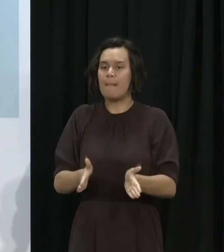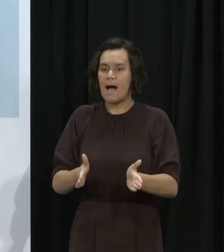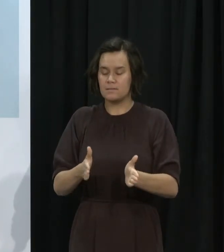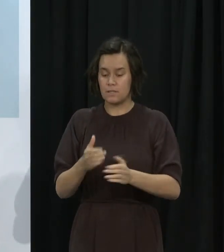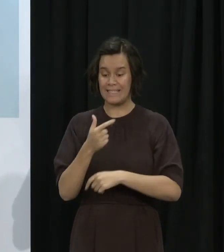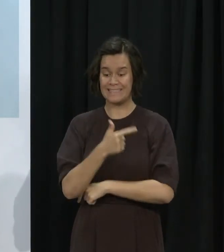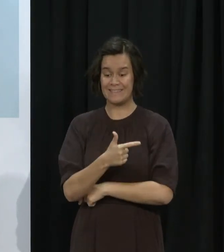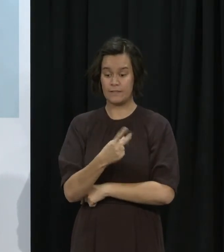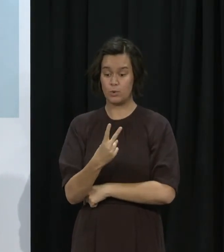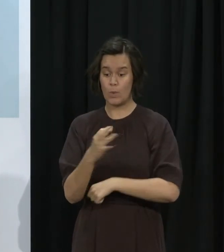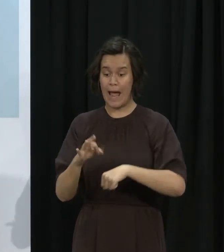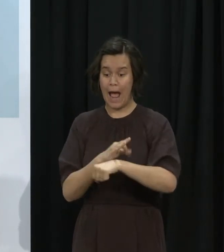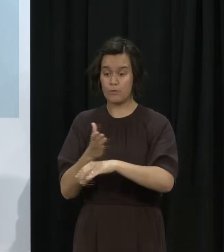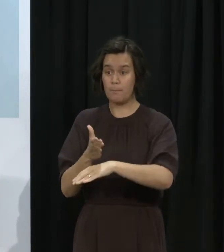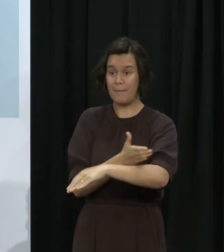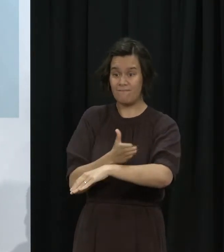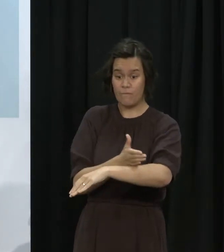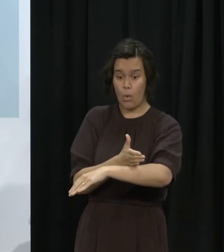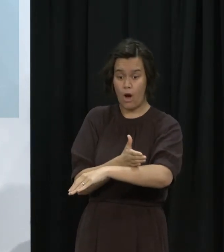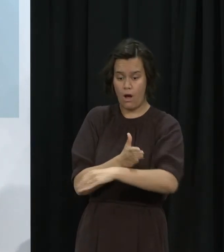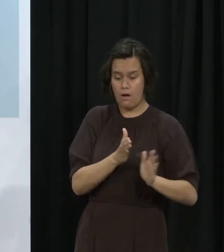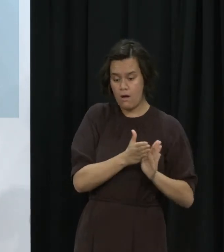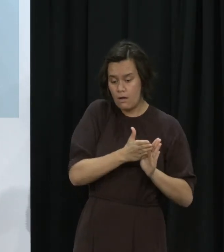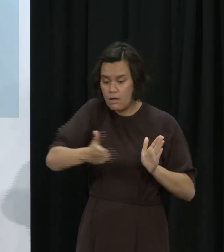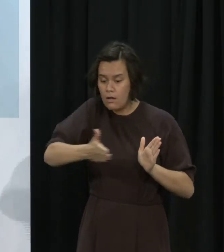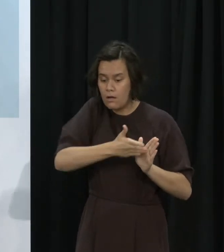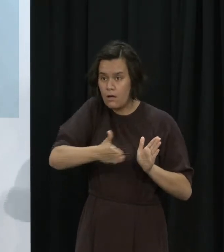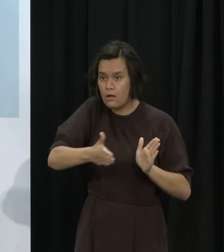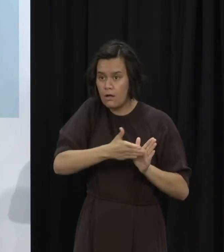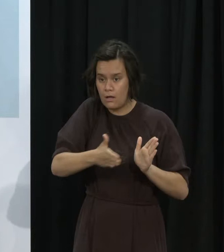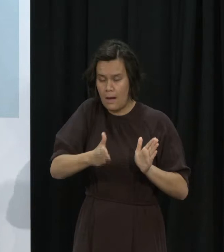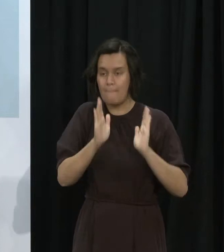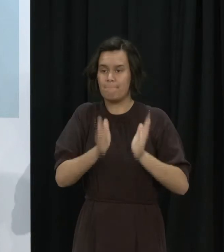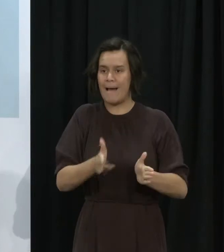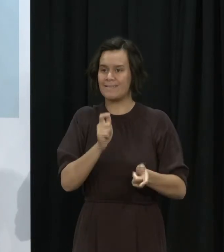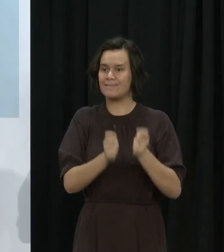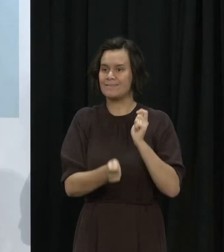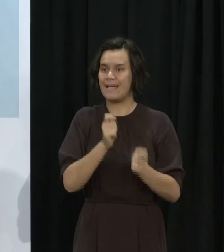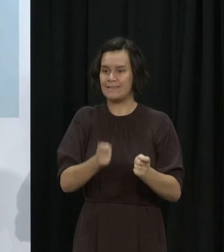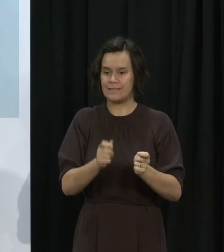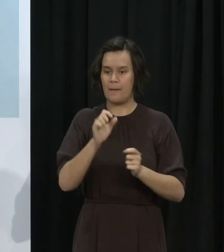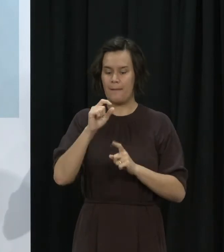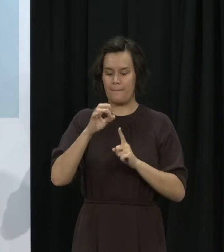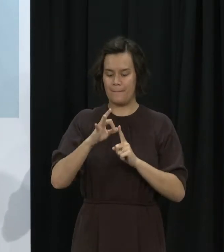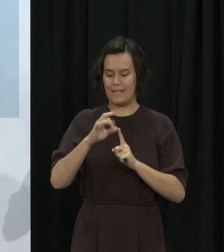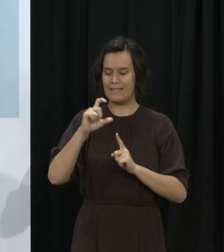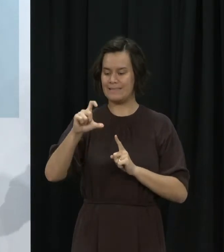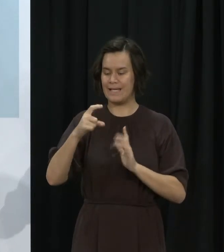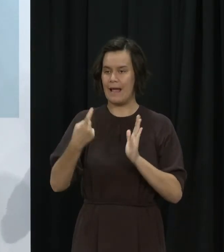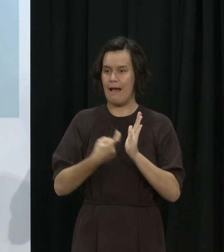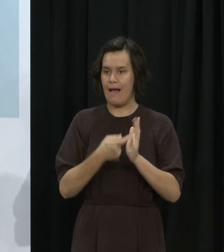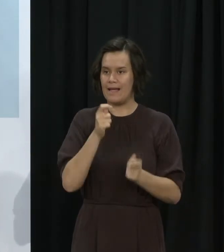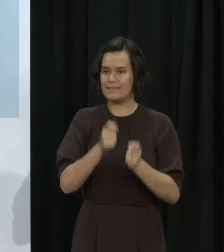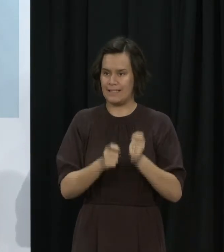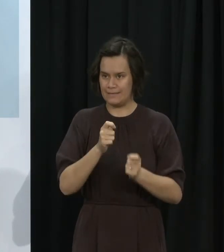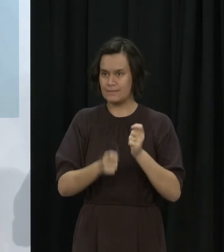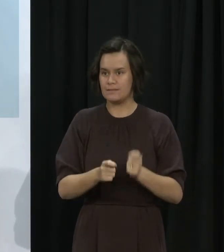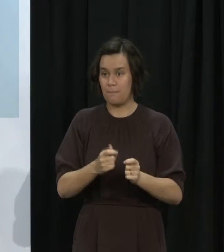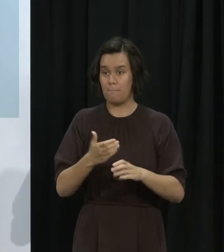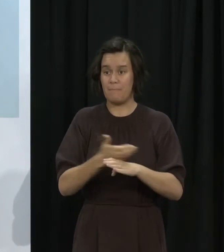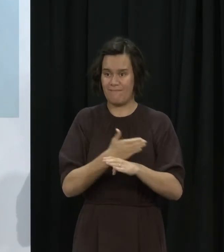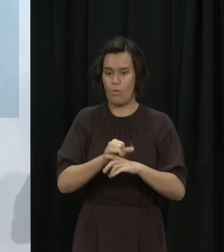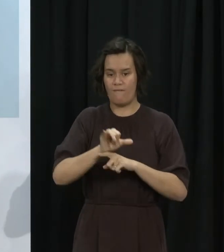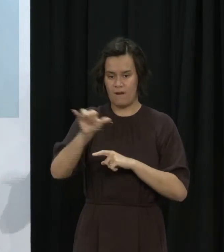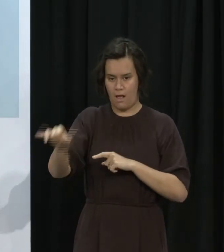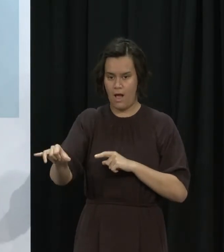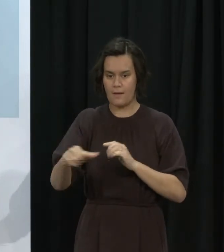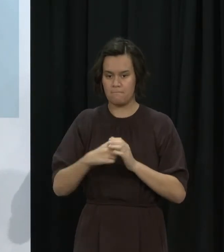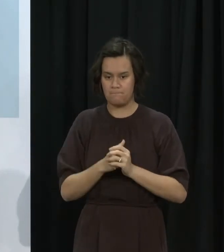tua atu ki nga mehua i te rohe,